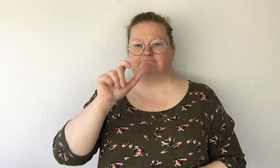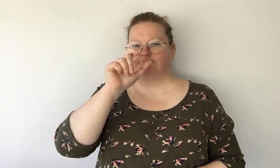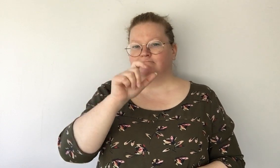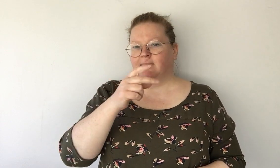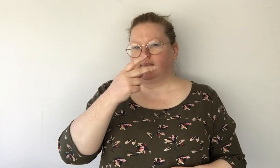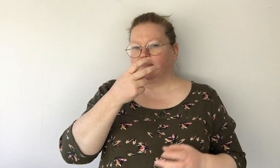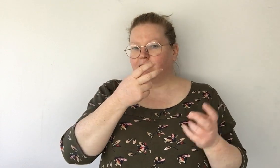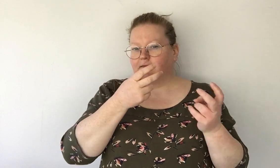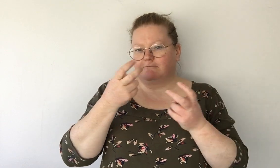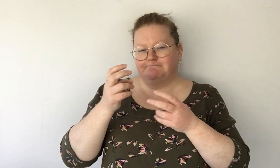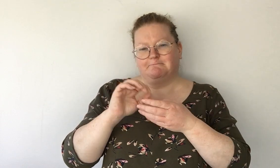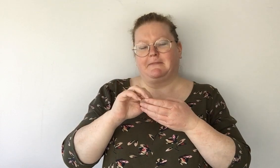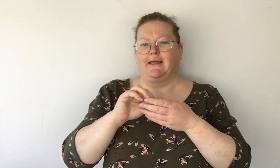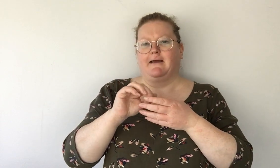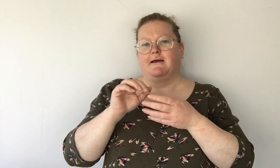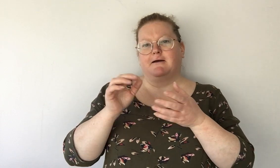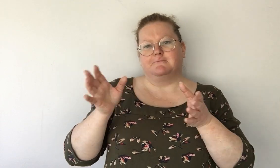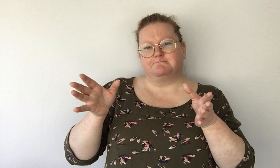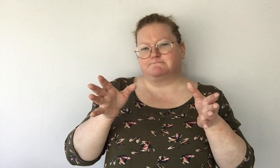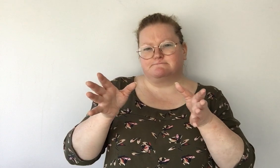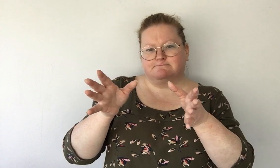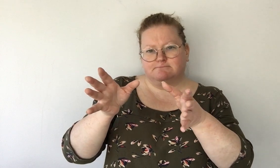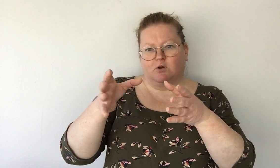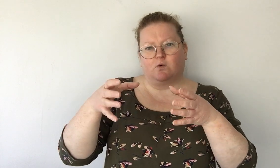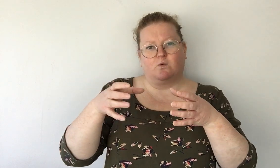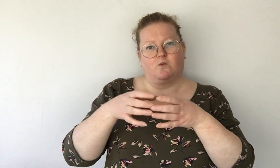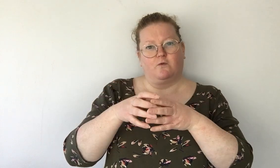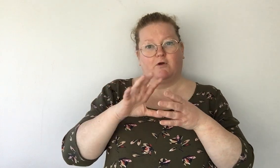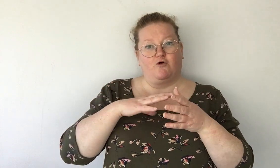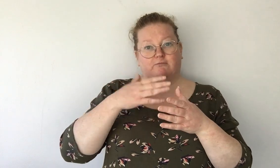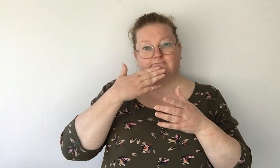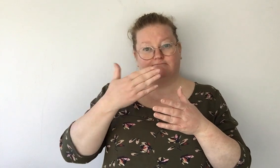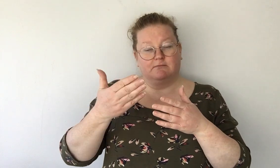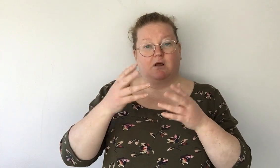Hän on ryhmän tukena ja varmistaa, että -